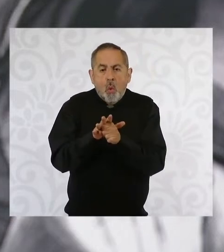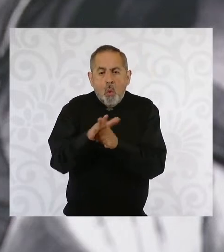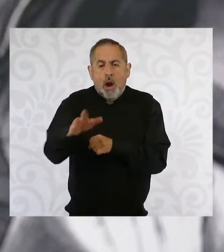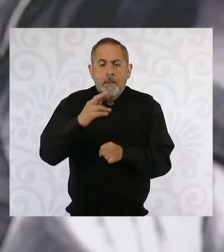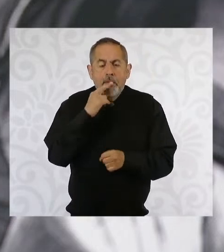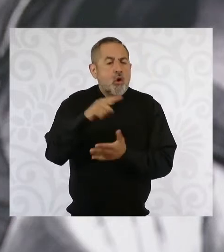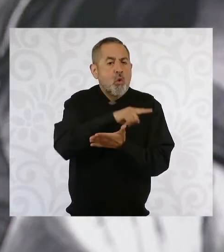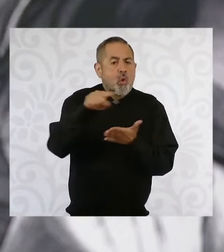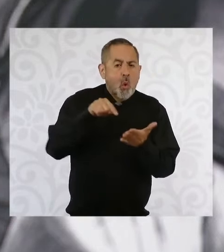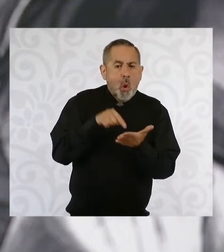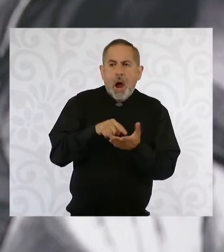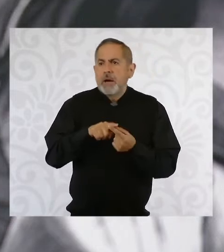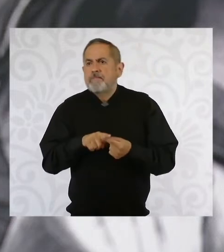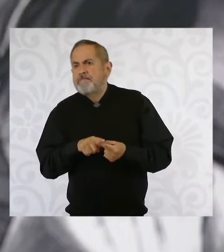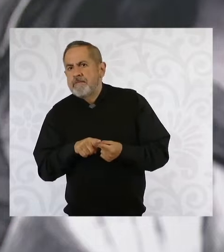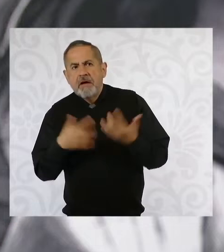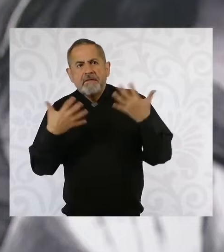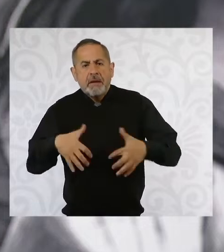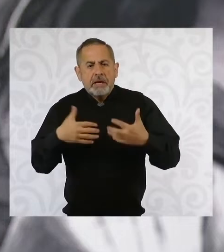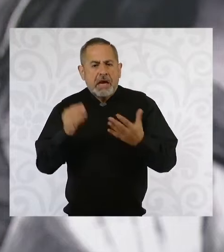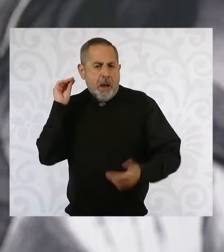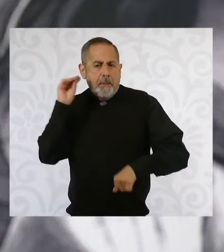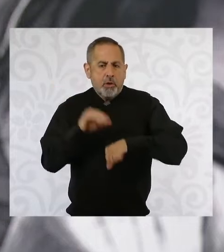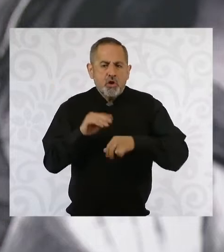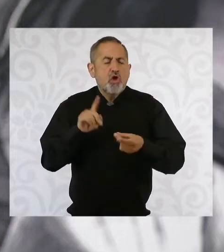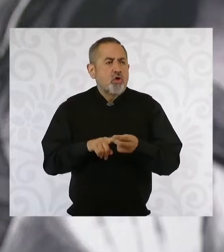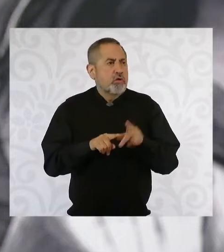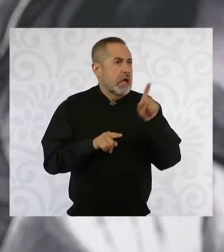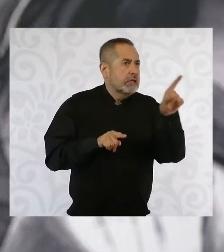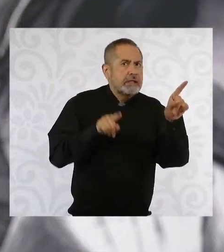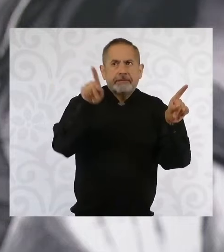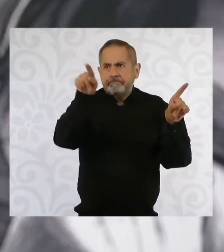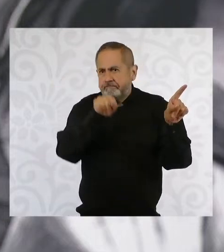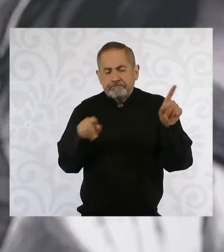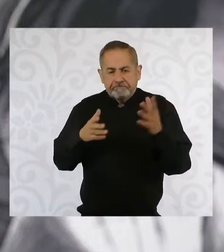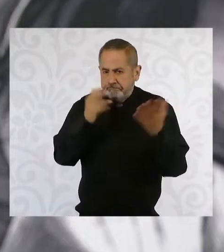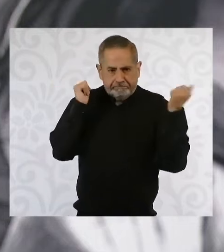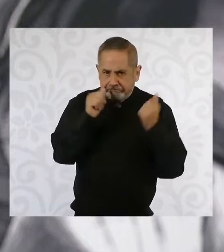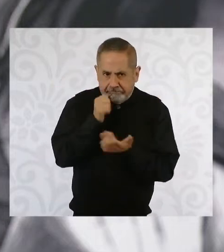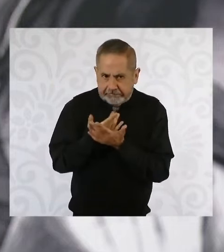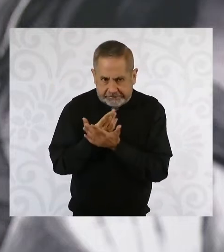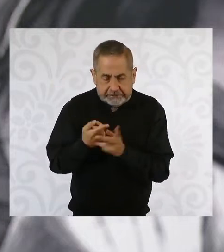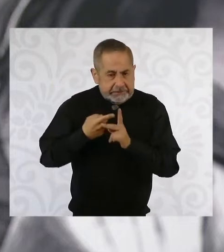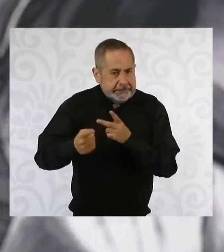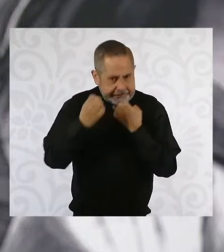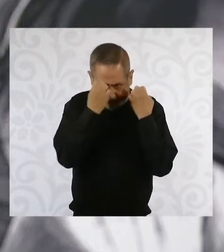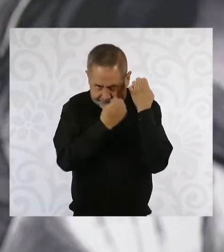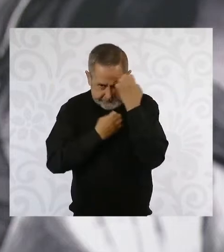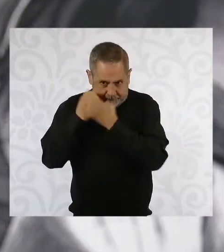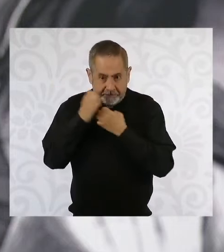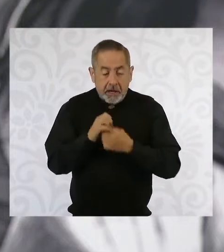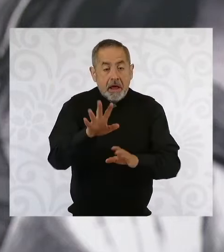para la fabricación dos cosas que tenemos que pensar la primera es que México tiene una lar